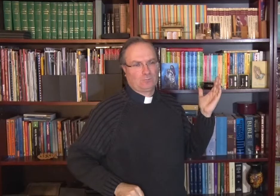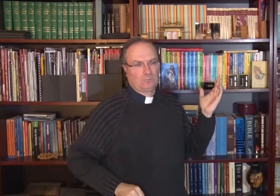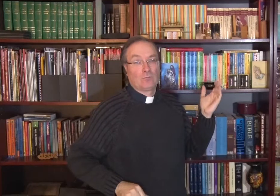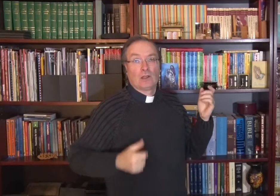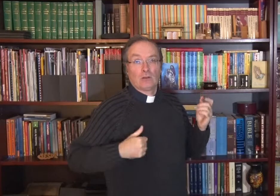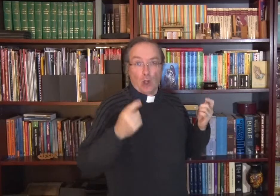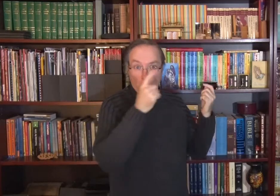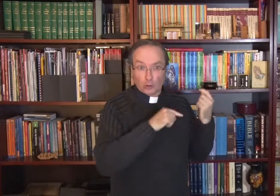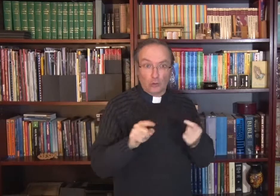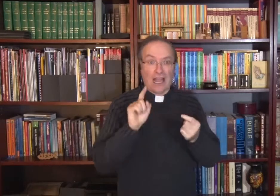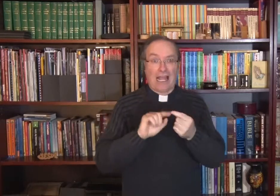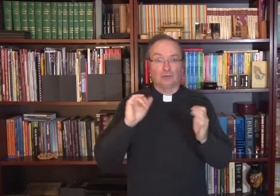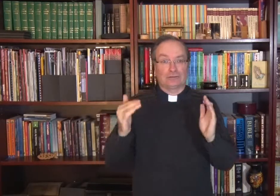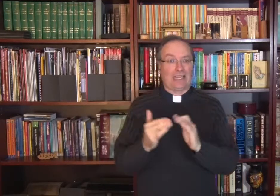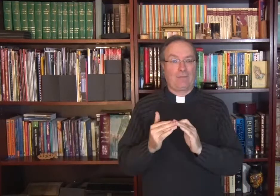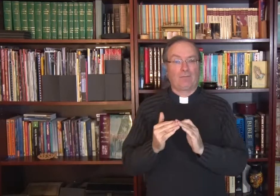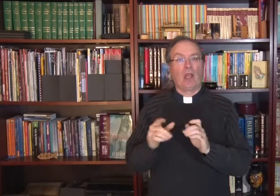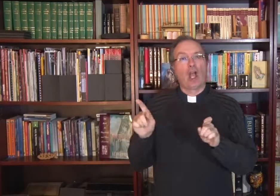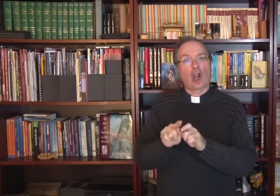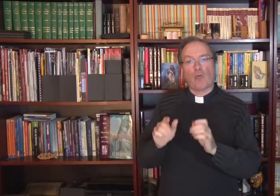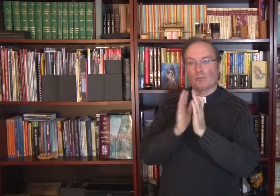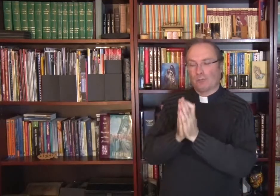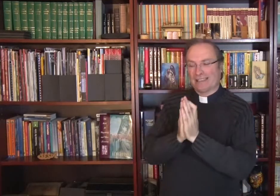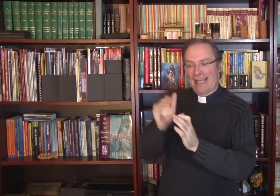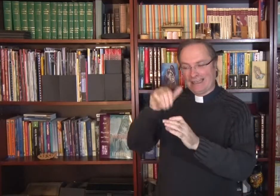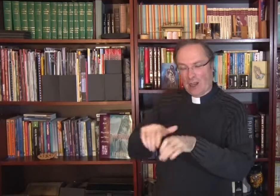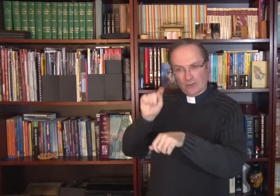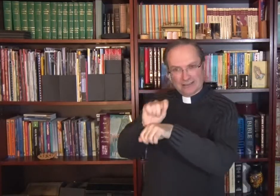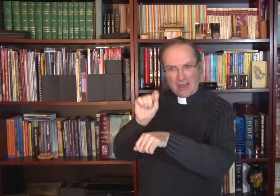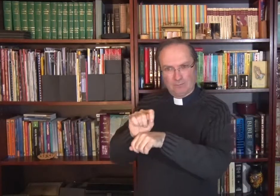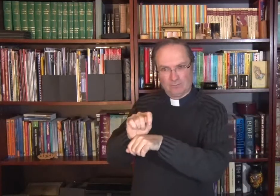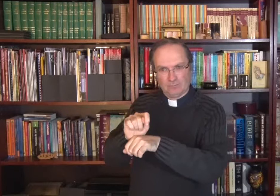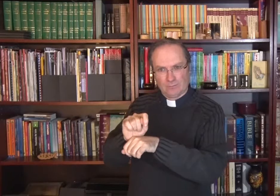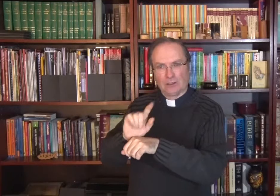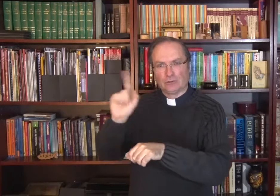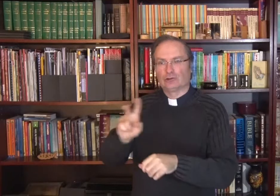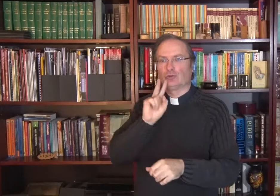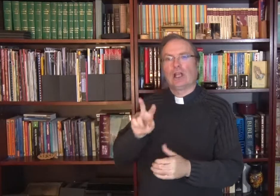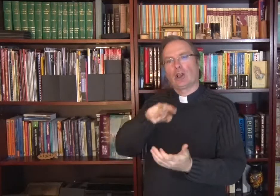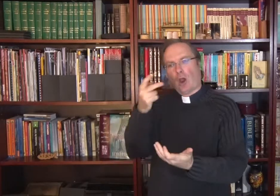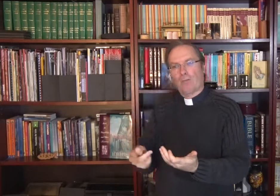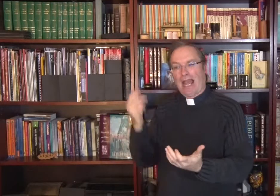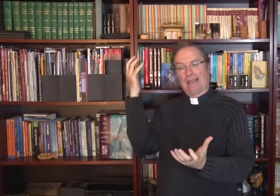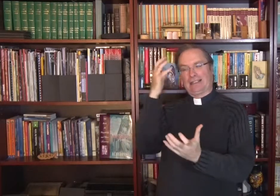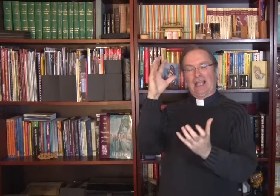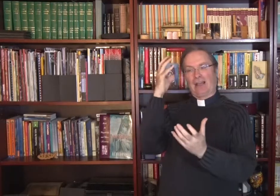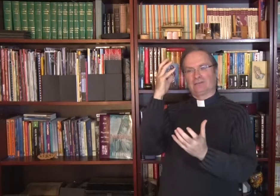De retour à Jérusalem, comme je priais dans le temple, je suis tombé en extase